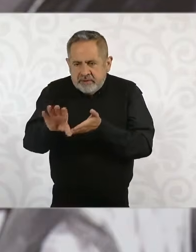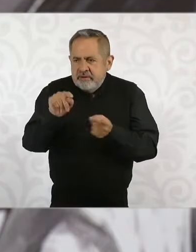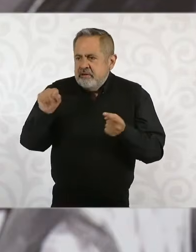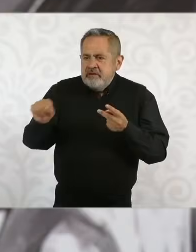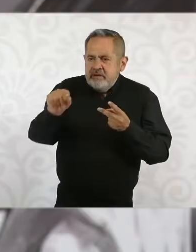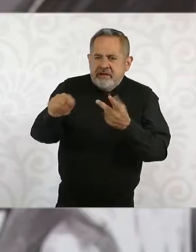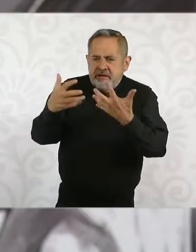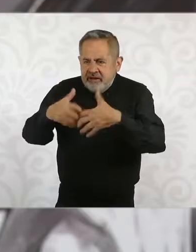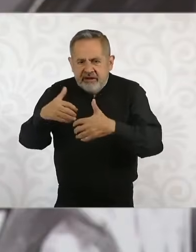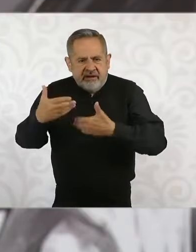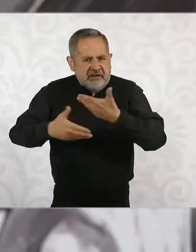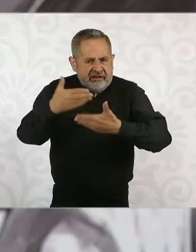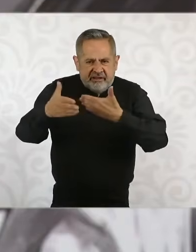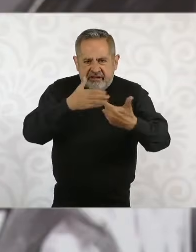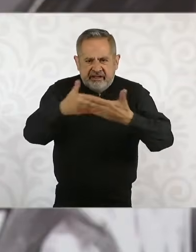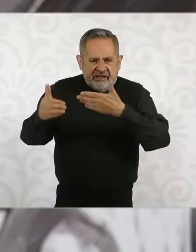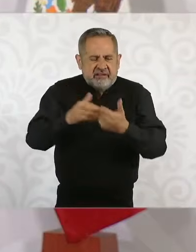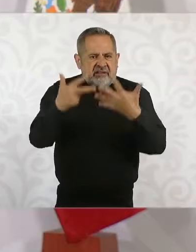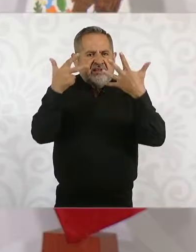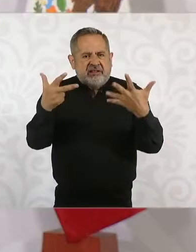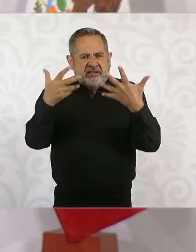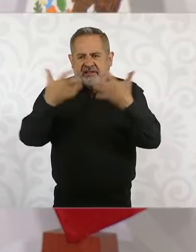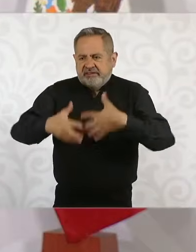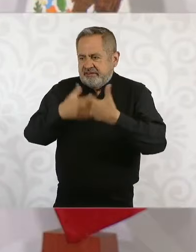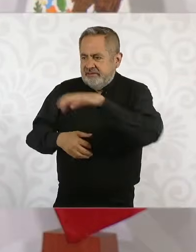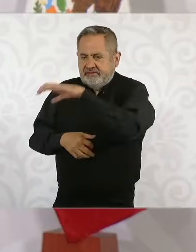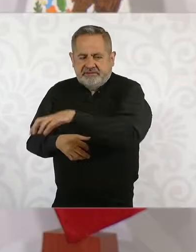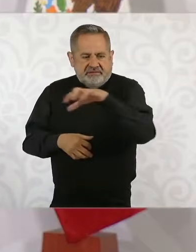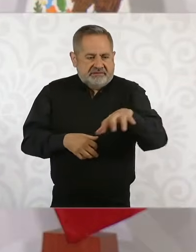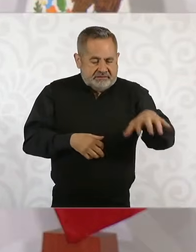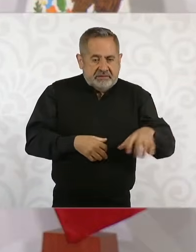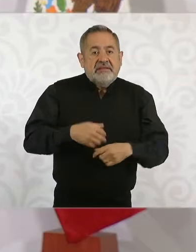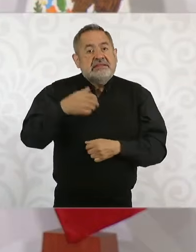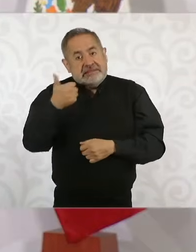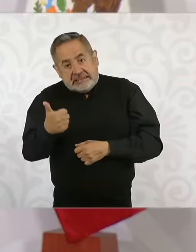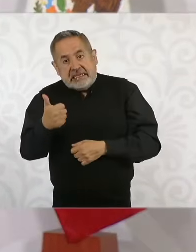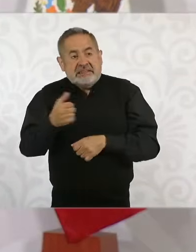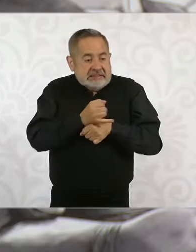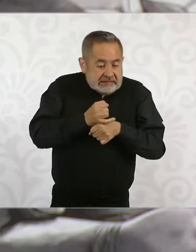modernizar las ocho plantas productivas y los seis sitios de investigación que operamos en el país.